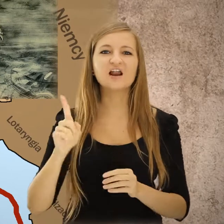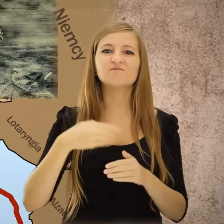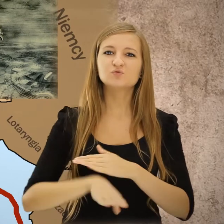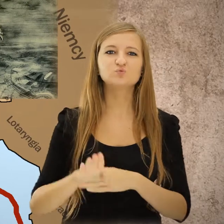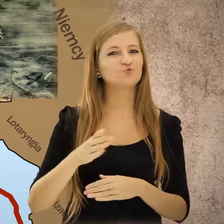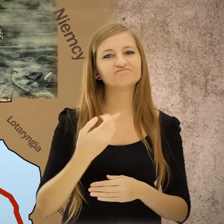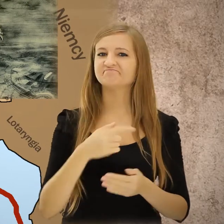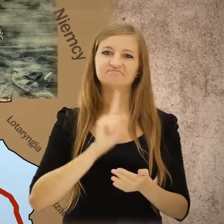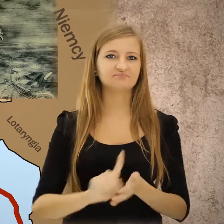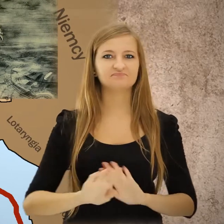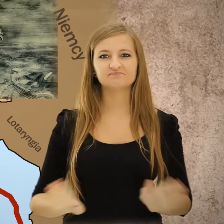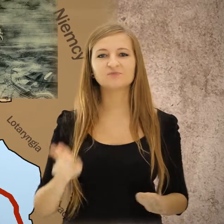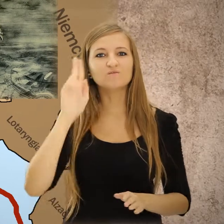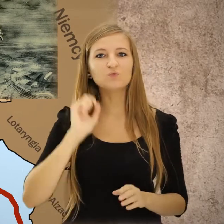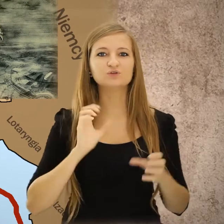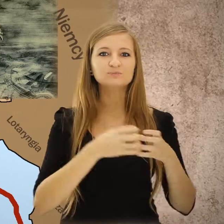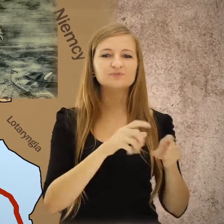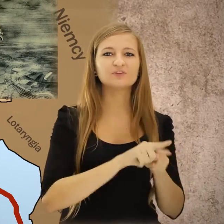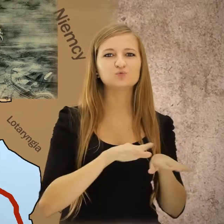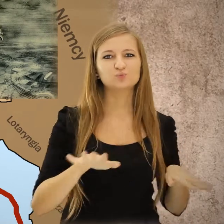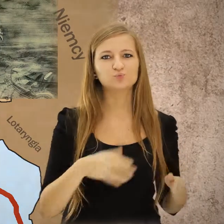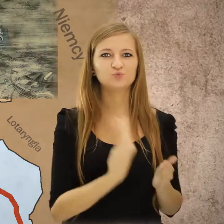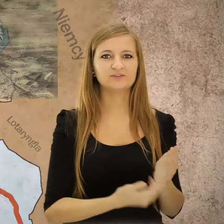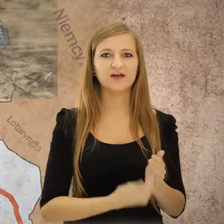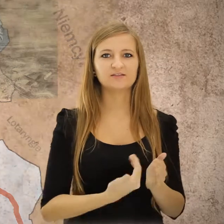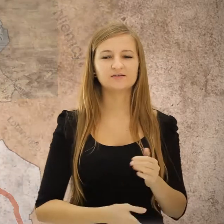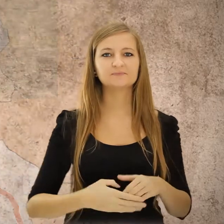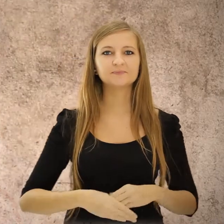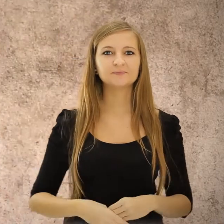wojskom sprzymierzonym nie udało się przełamać obrony w żadnym miejscu i też poniosły duże straty.